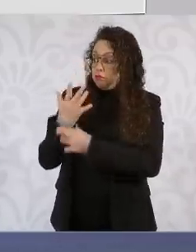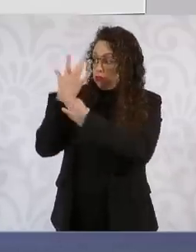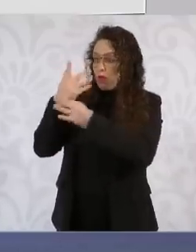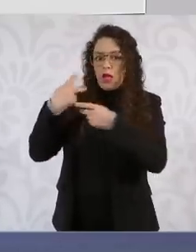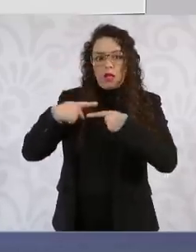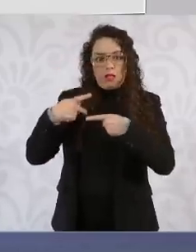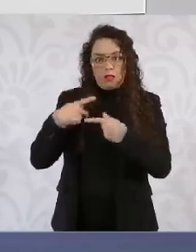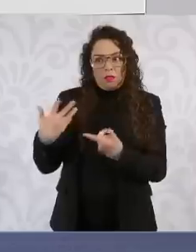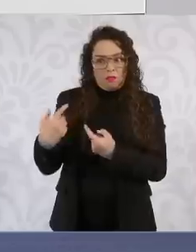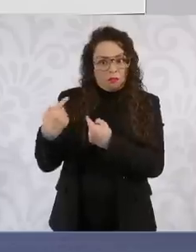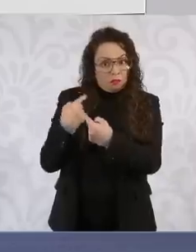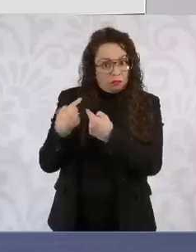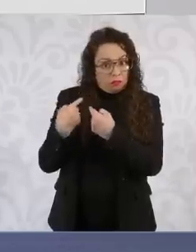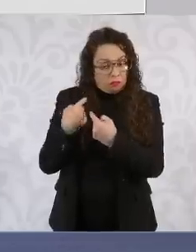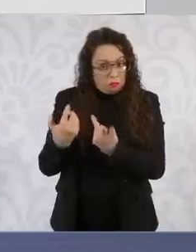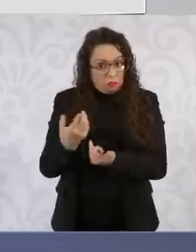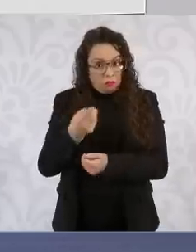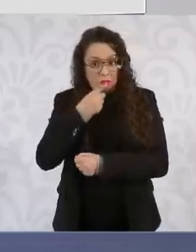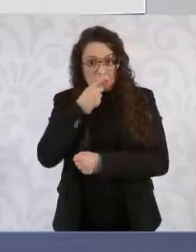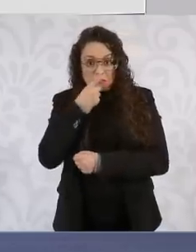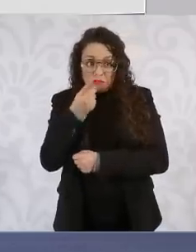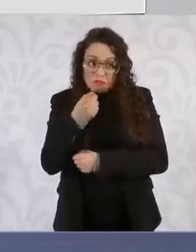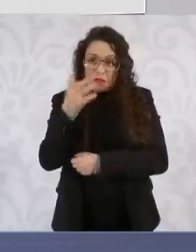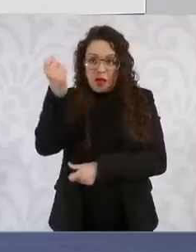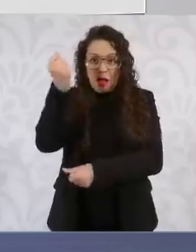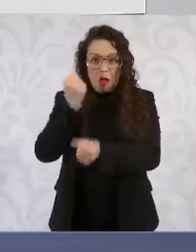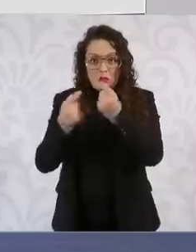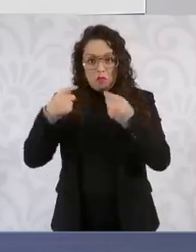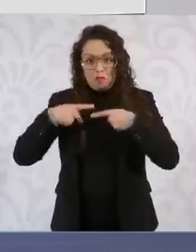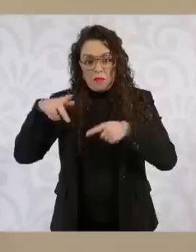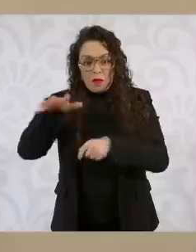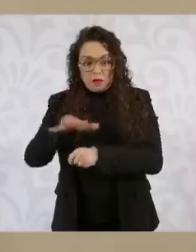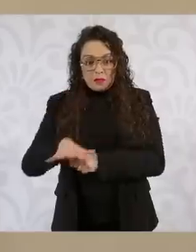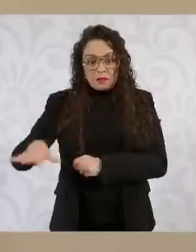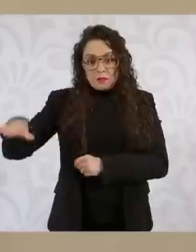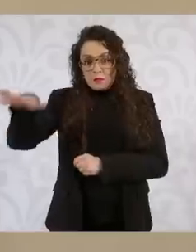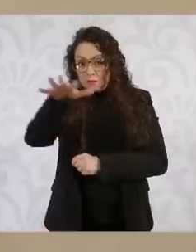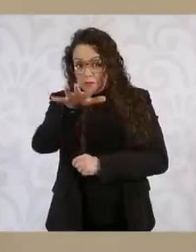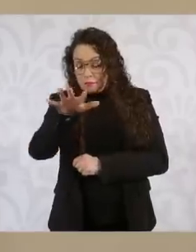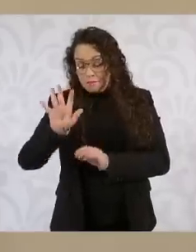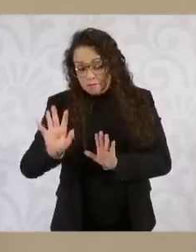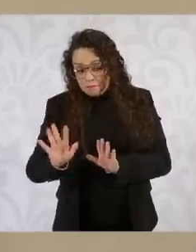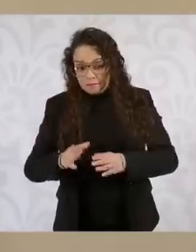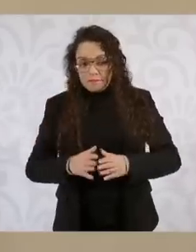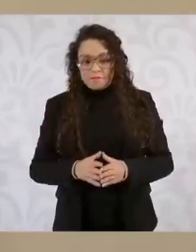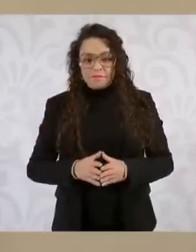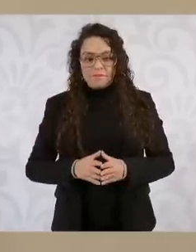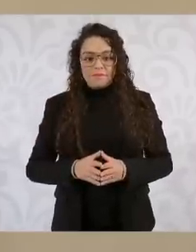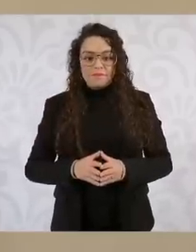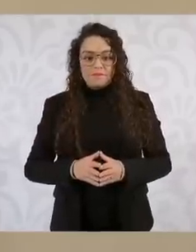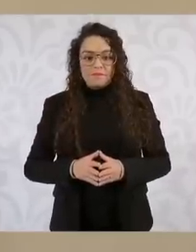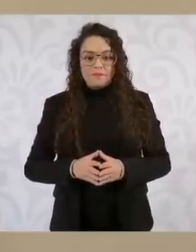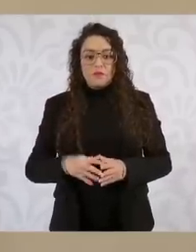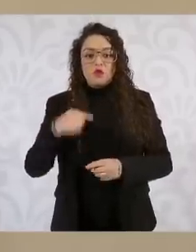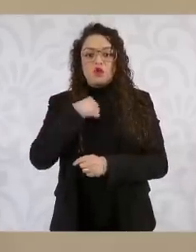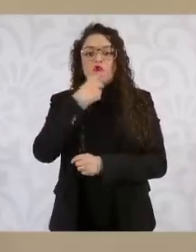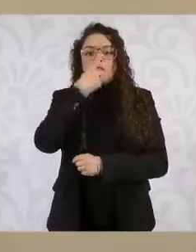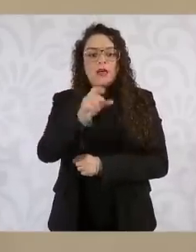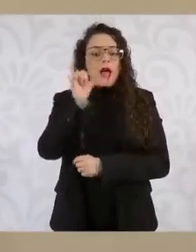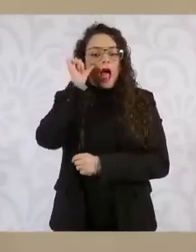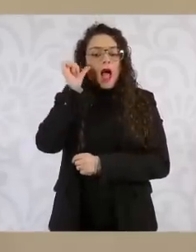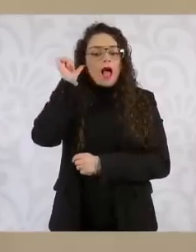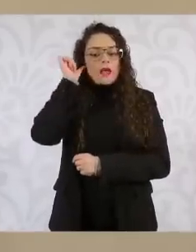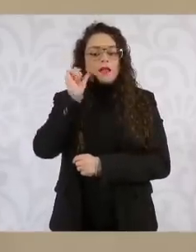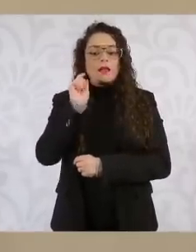algunos personajes ayer dije hubo una guerra contra el